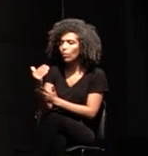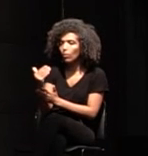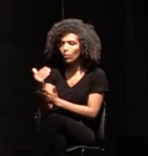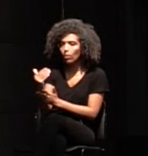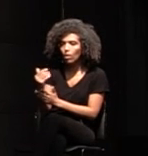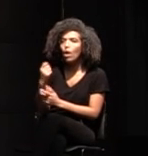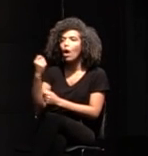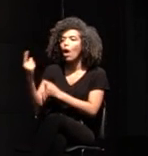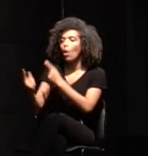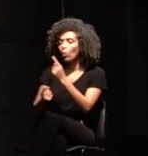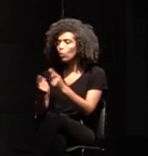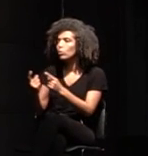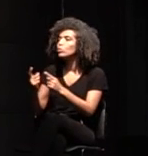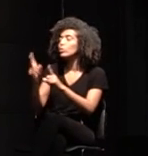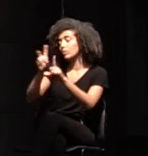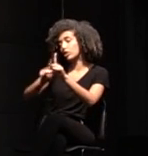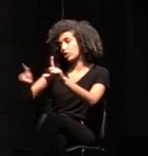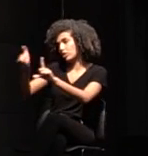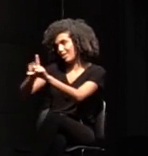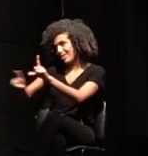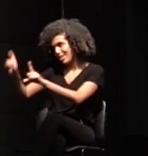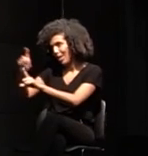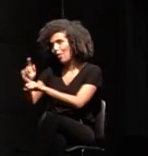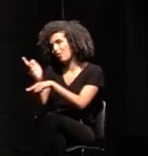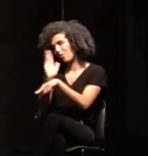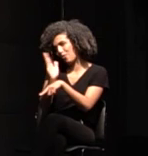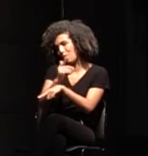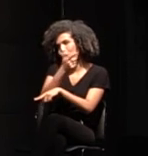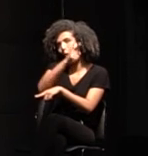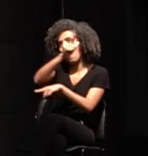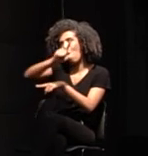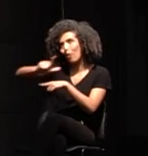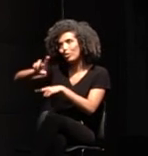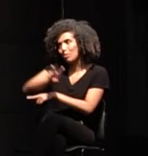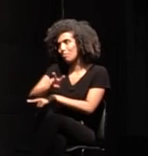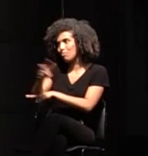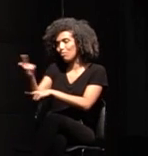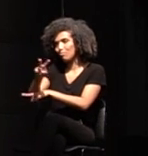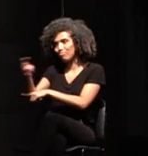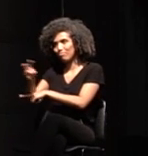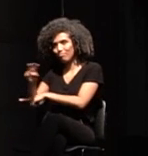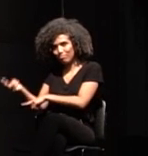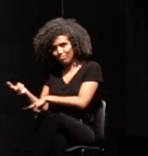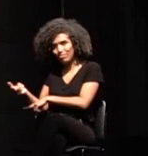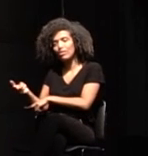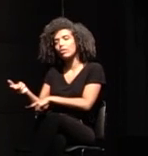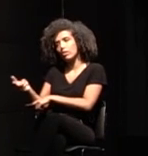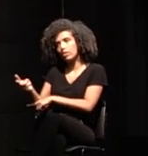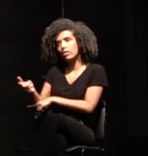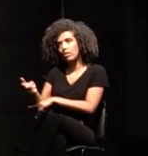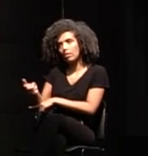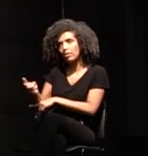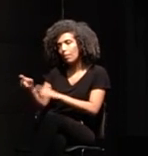junto a digitalizações de alguns outros filmes, quase todos com a Cinemateca de Bolonha.